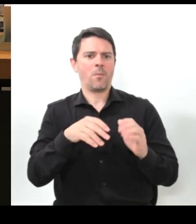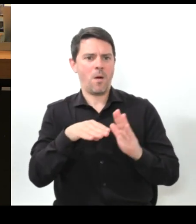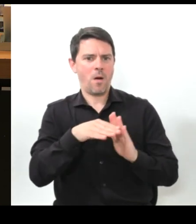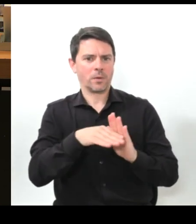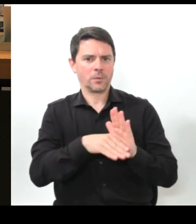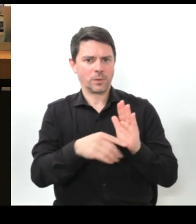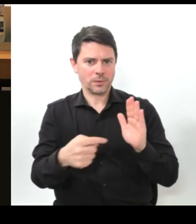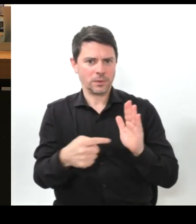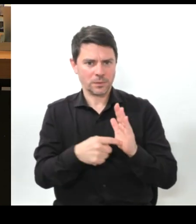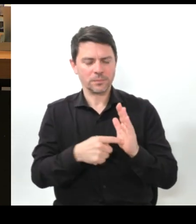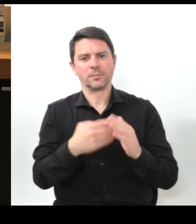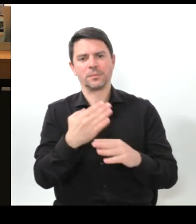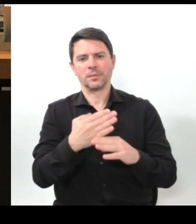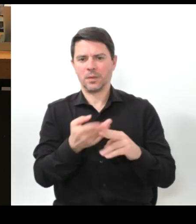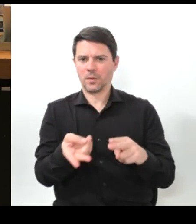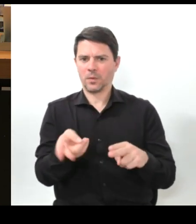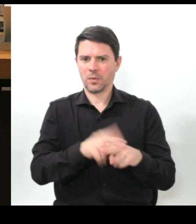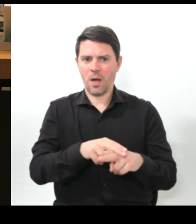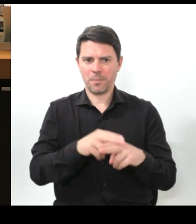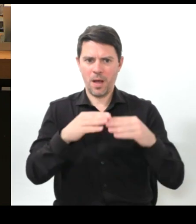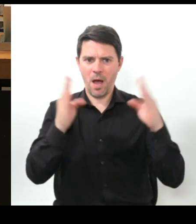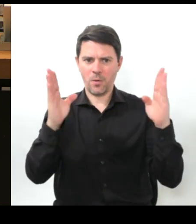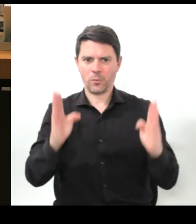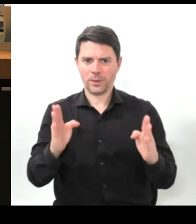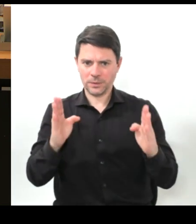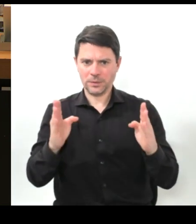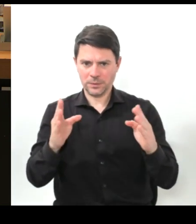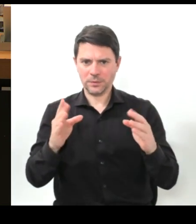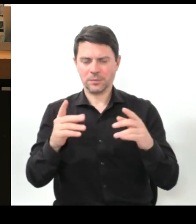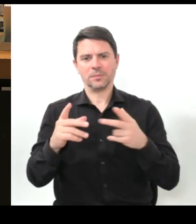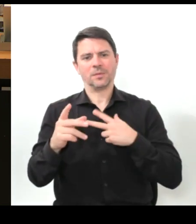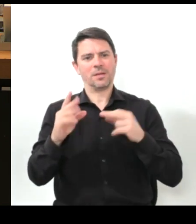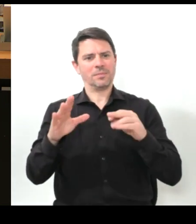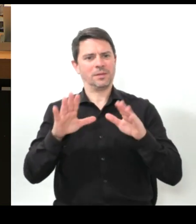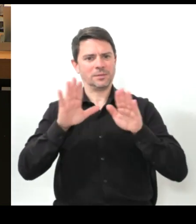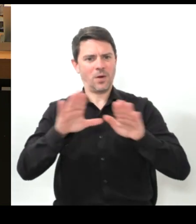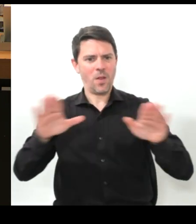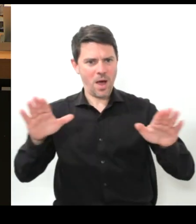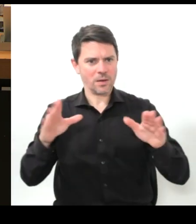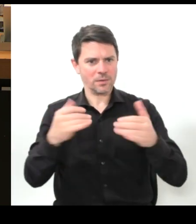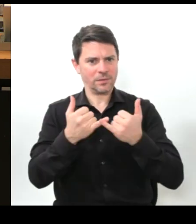Das ist eine schwierige Aufgabe, deshalb setzt sich dafür ein, dass auch jedes private Berliner darf